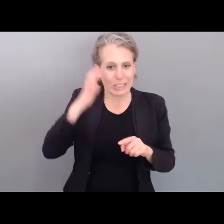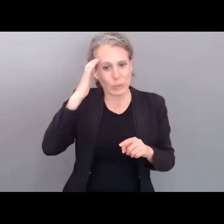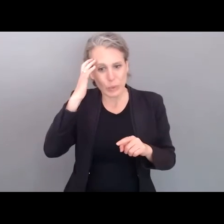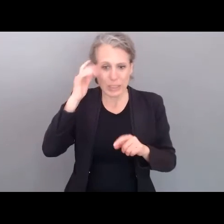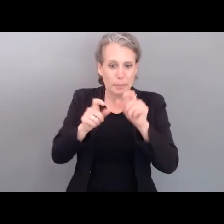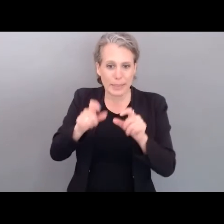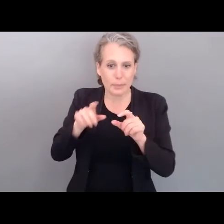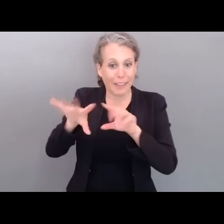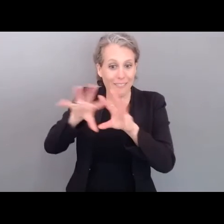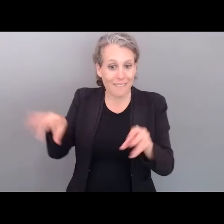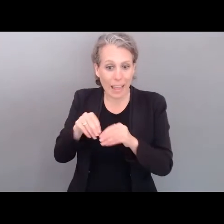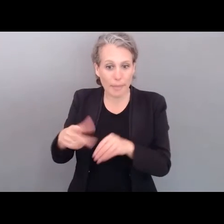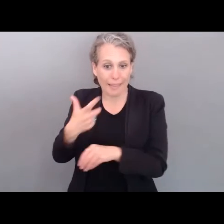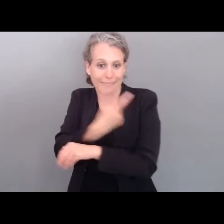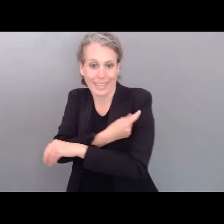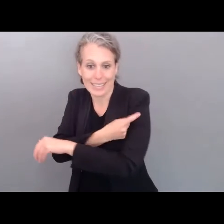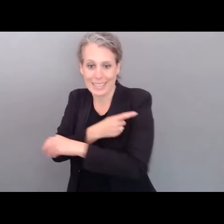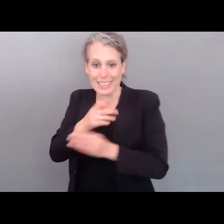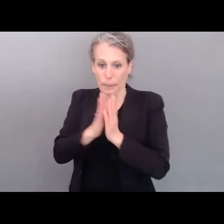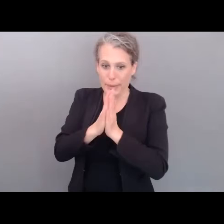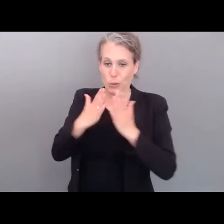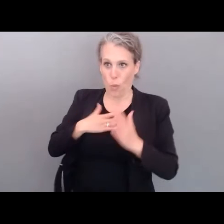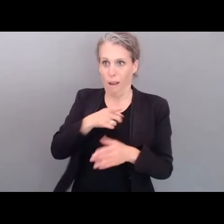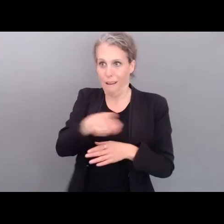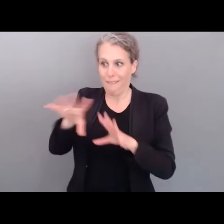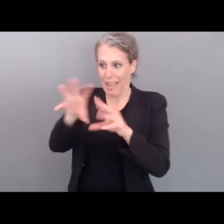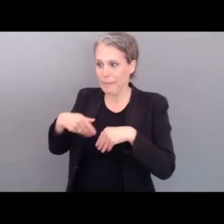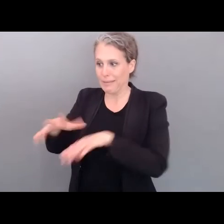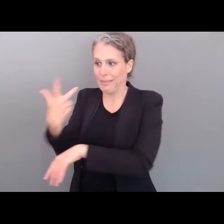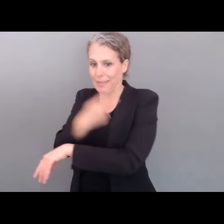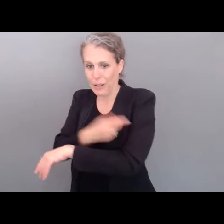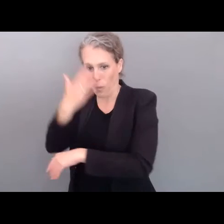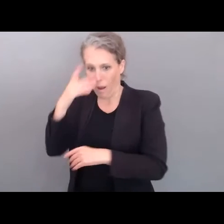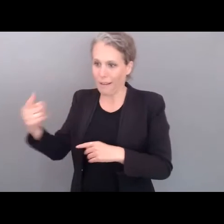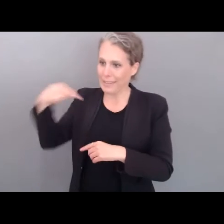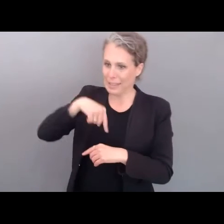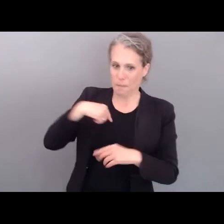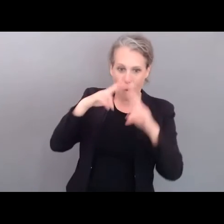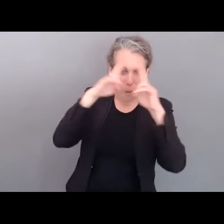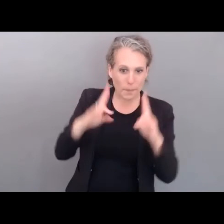COVID-19 contraído , además nos preocupa que los familiares se vacunen